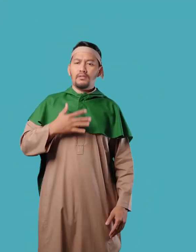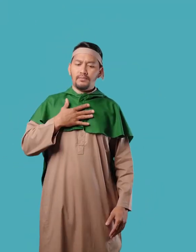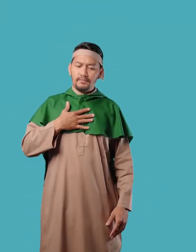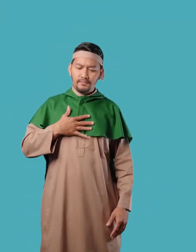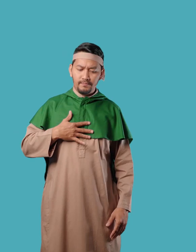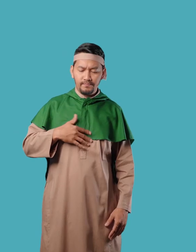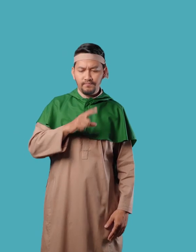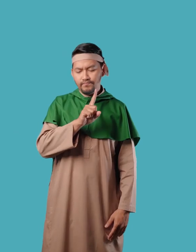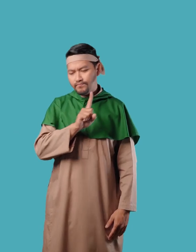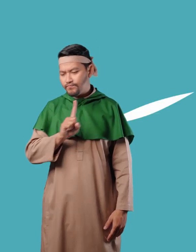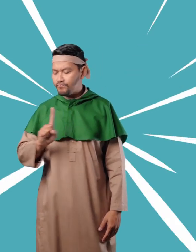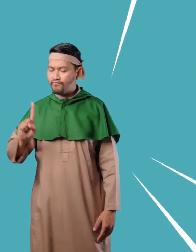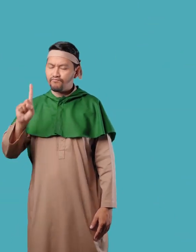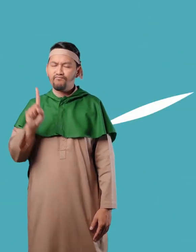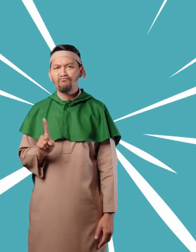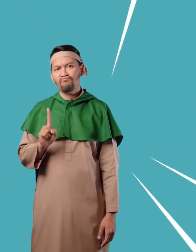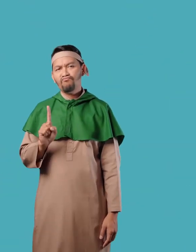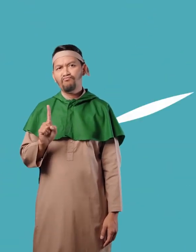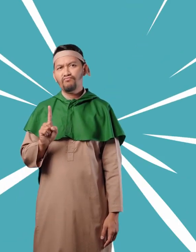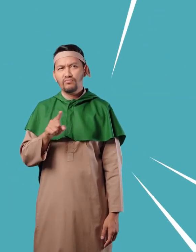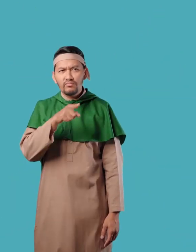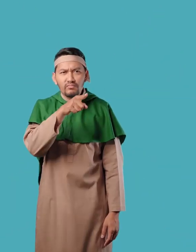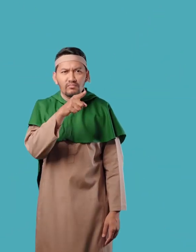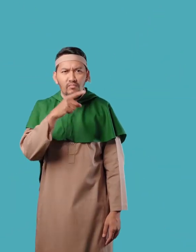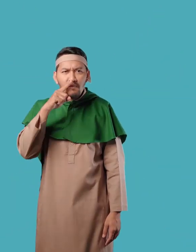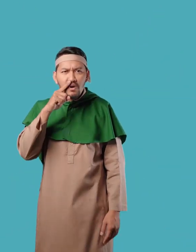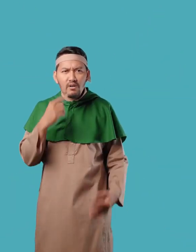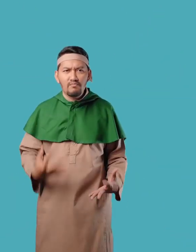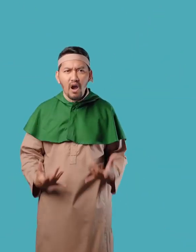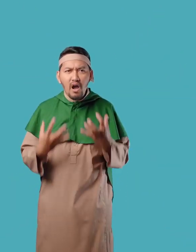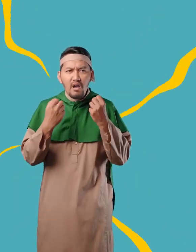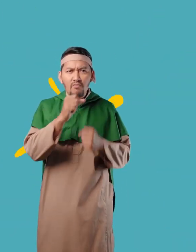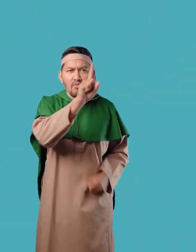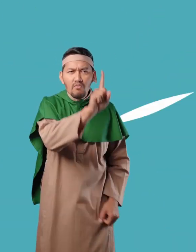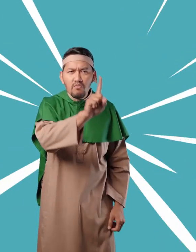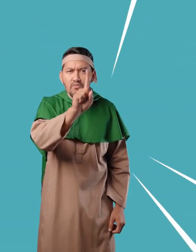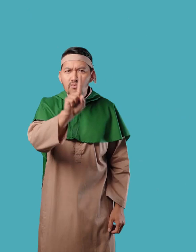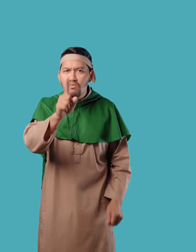Kebiasaan penduduk Babilon setiap tahunnya adalah merayakan hari raya dengan berpesta